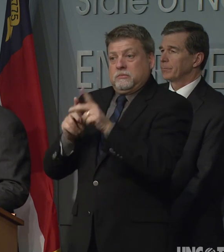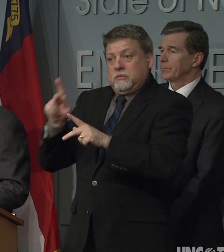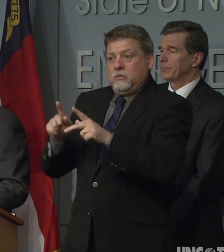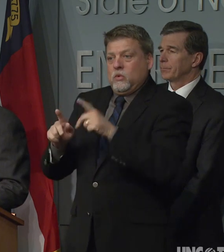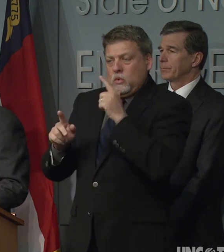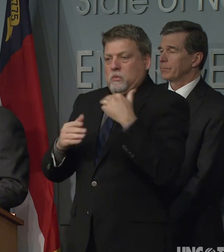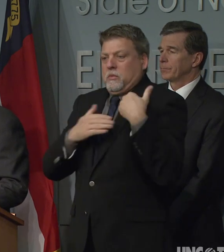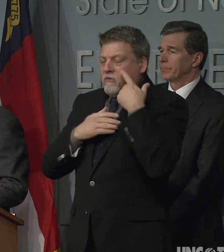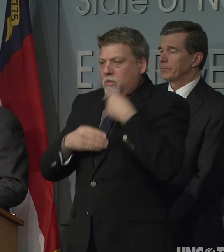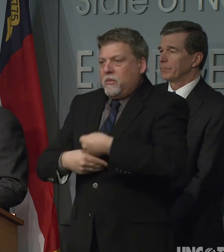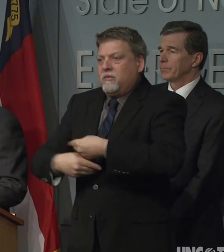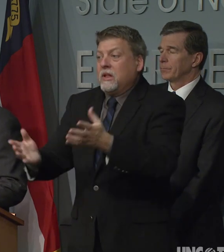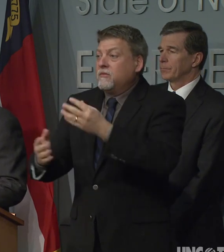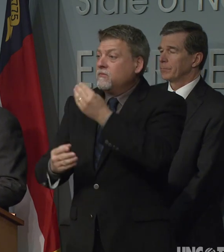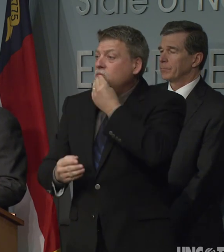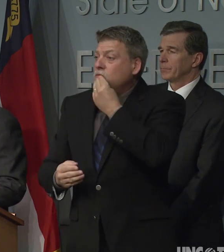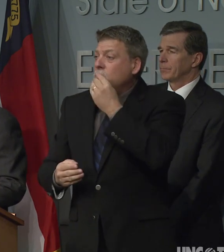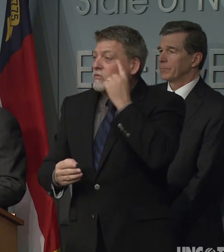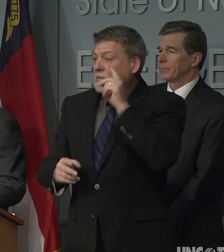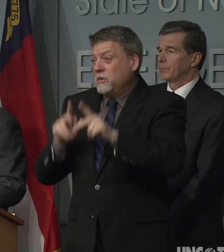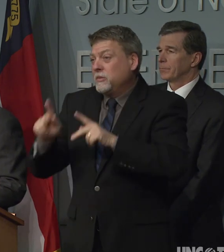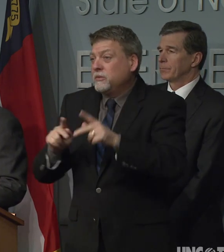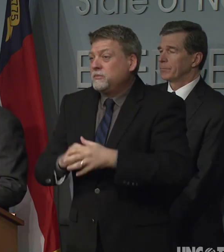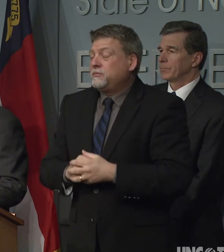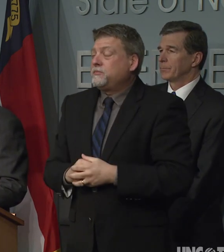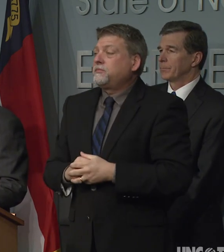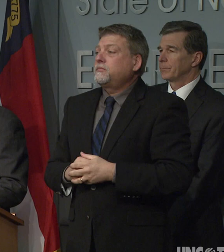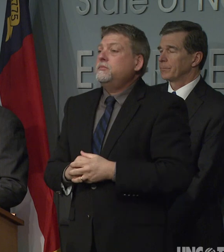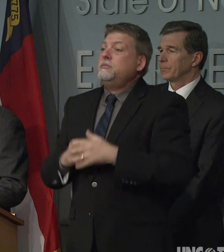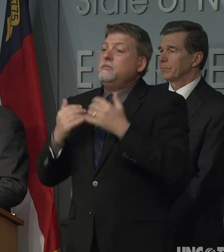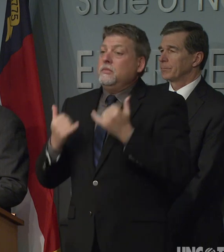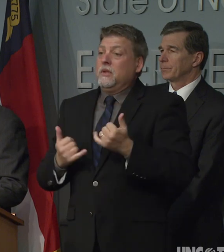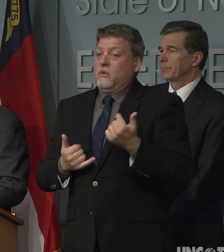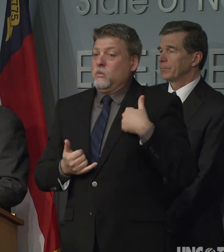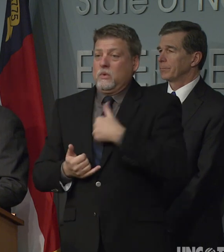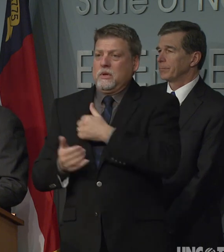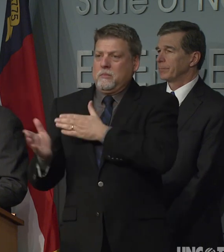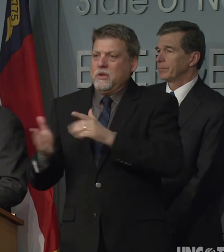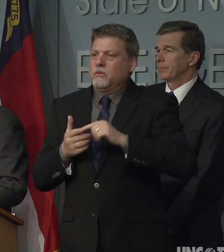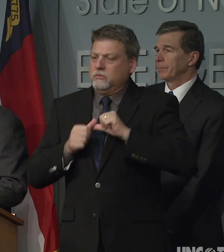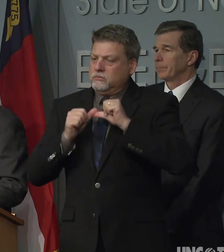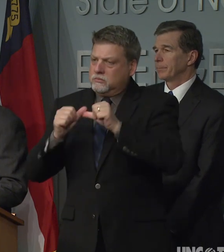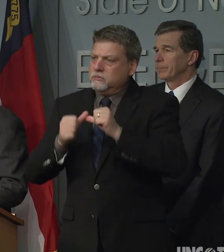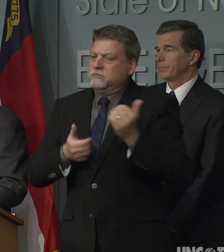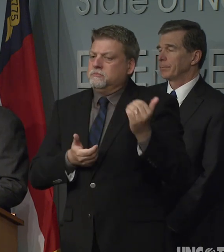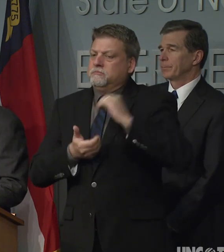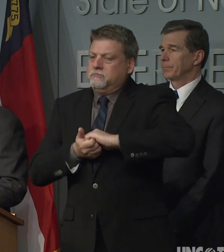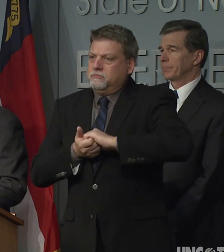continuar provisionado servicios de alimentos y también corren a con el Departamento de esa Service y